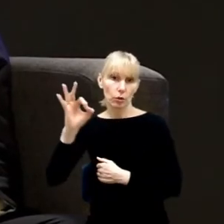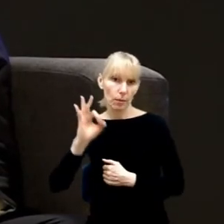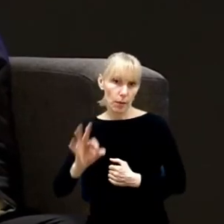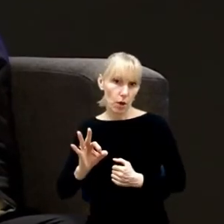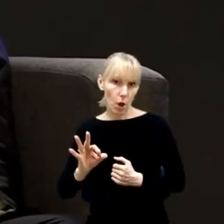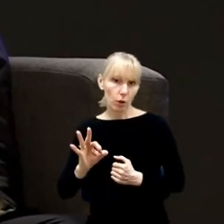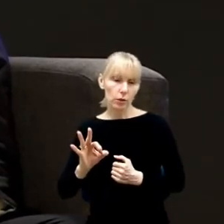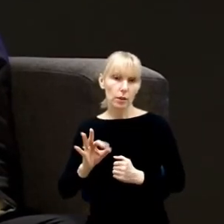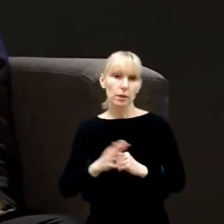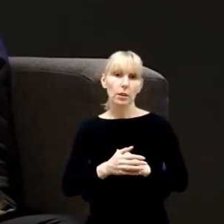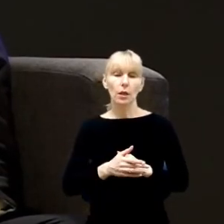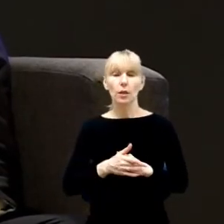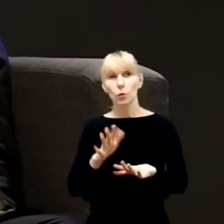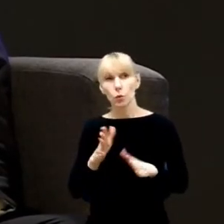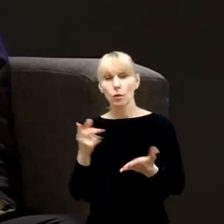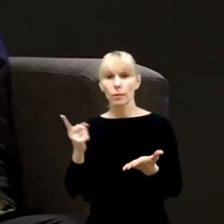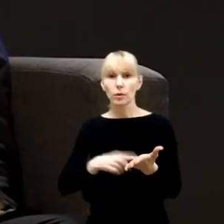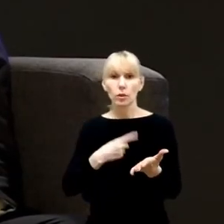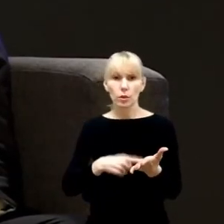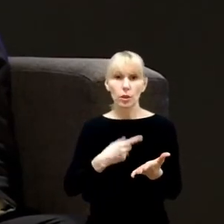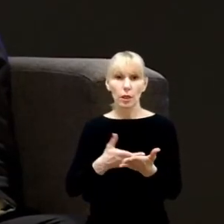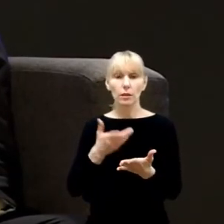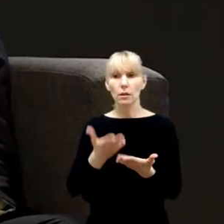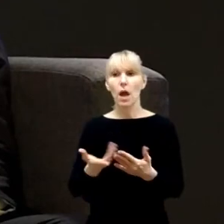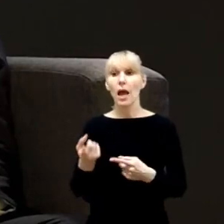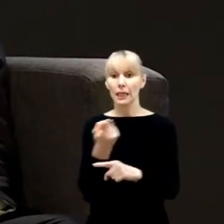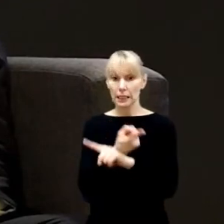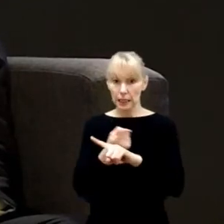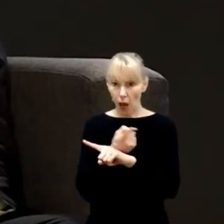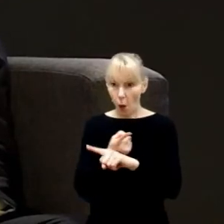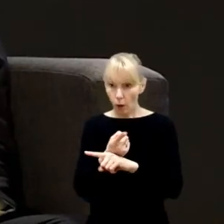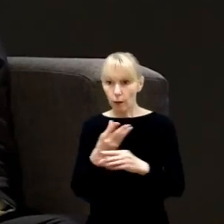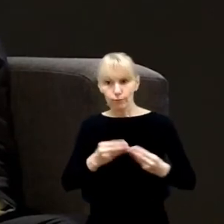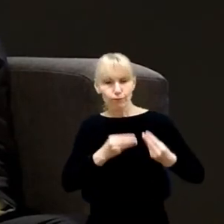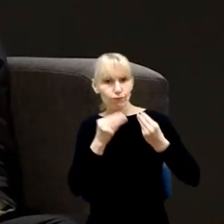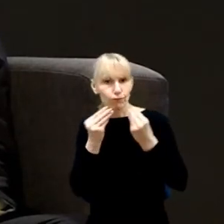wnoszą aportem działkę, natomiast my już po tym się zajmujemy już wszystkim,